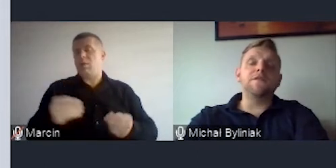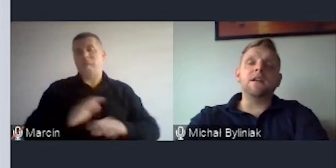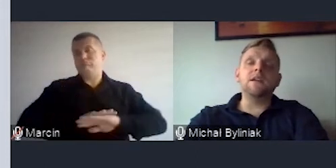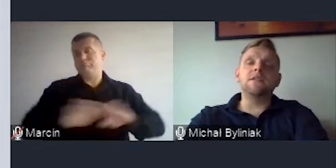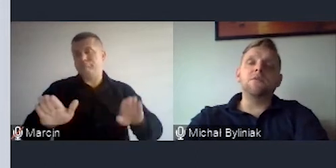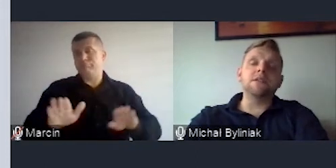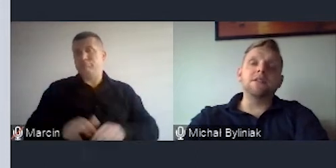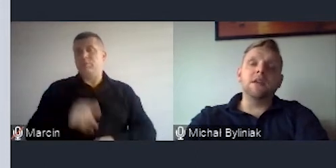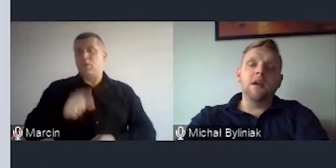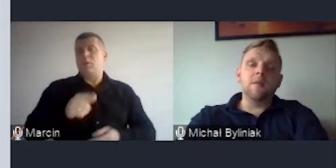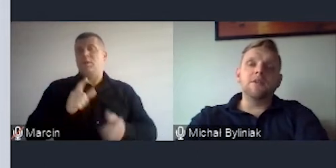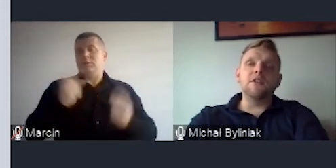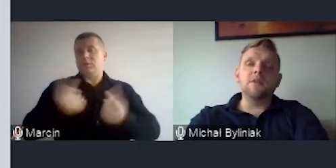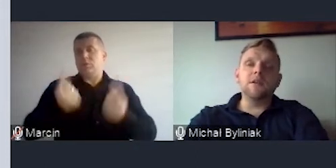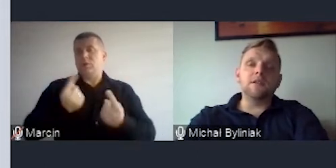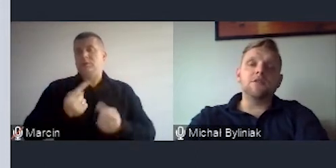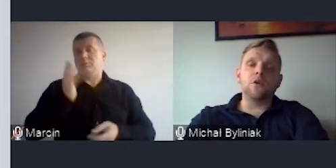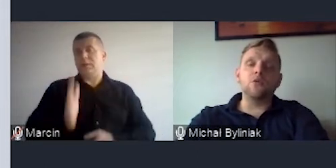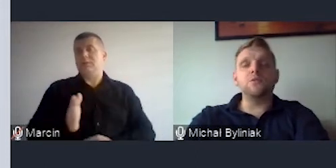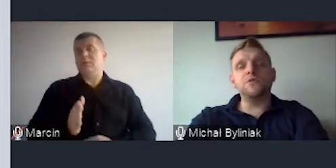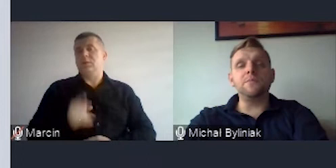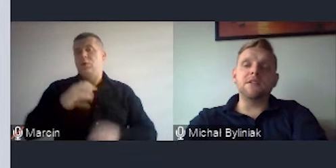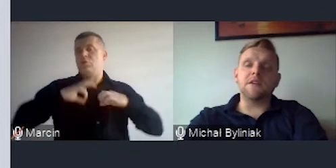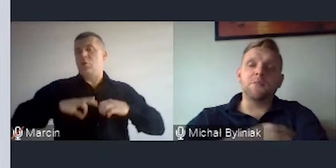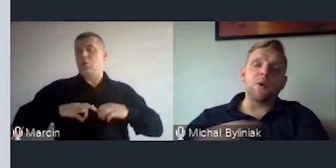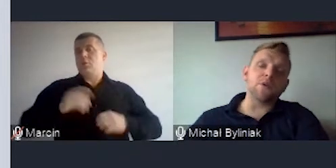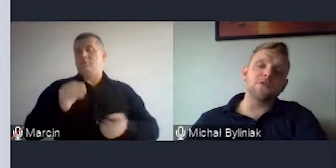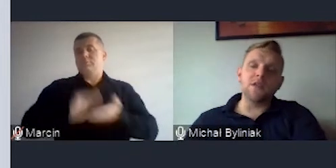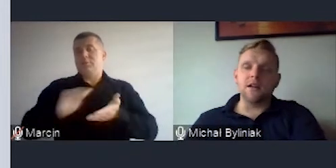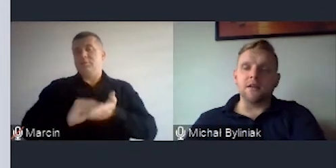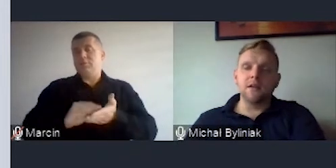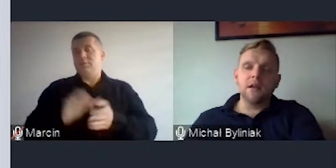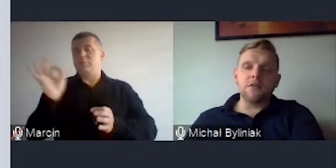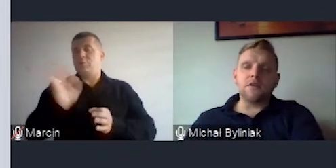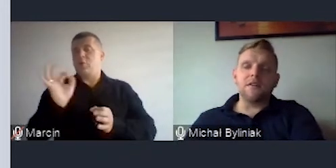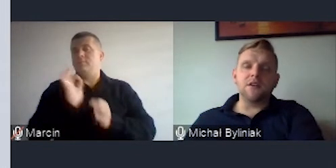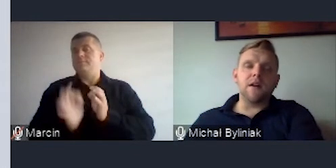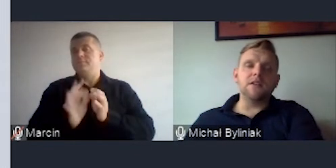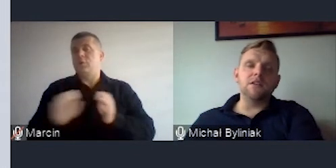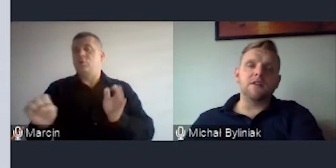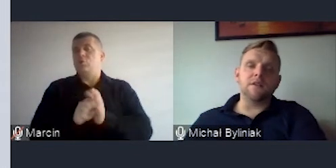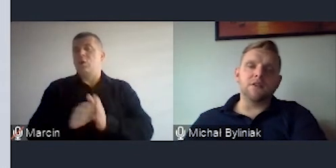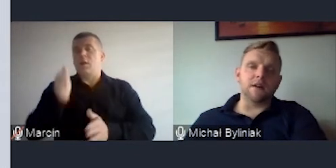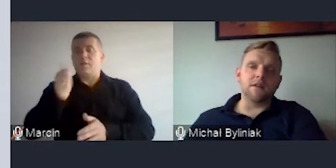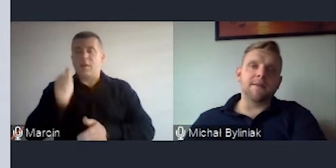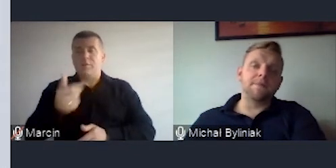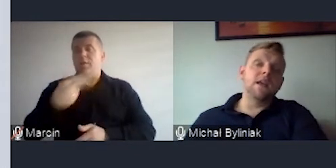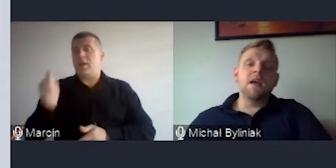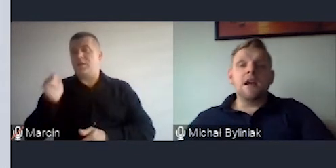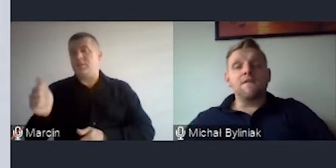w takiej sytuacji będziemy ten dochód przypisywać proporcjonalnie do kwalifikowalnych i niekwalifikowalnych.